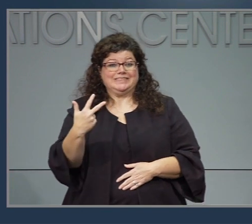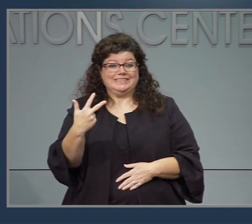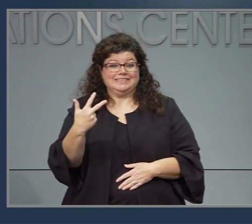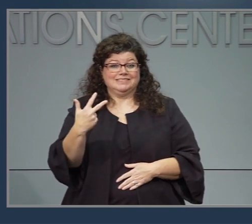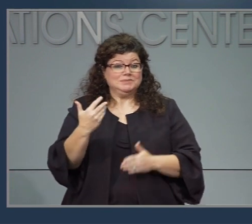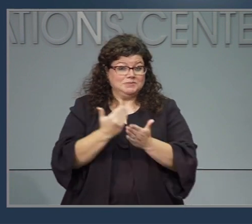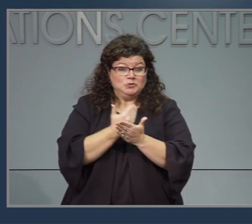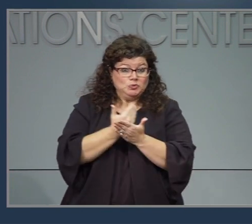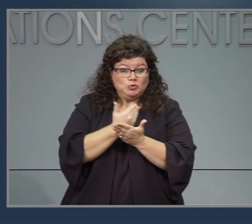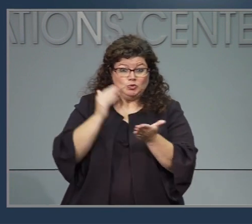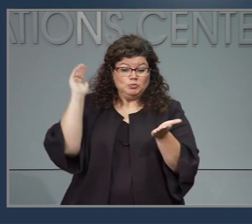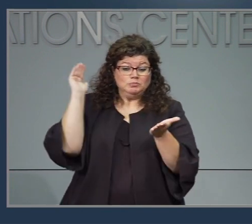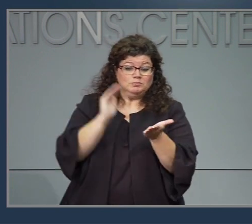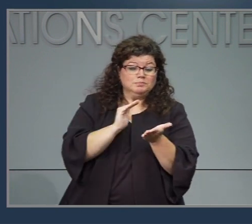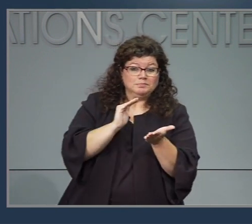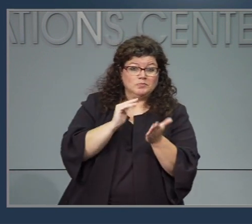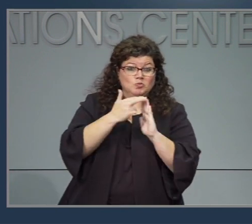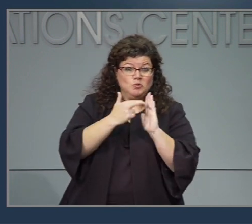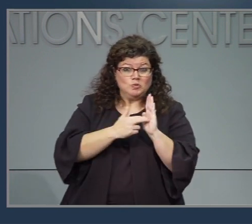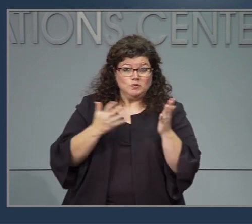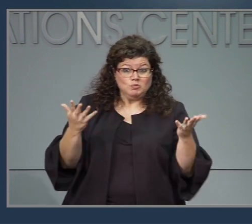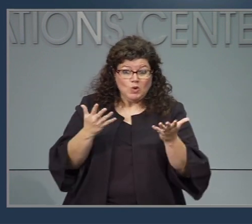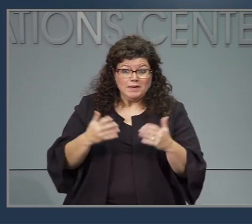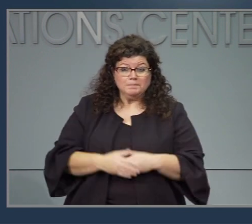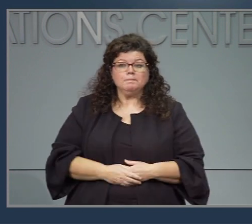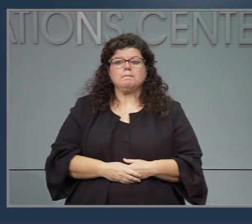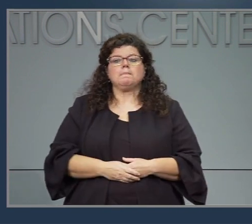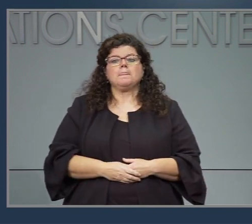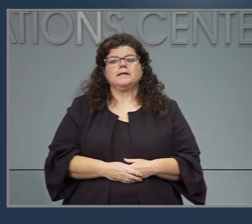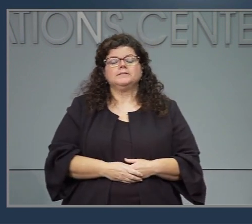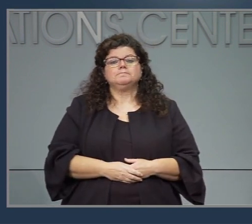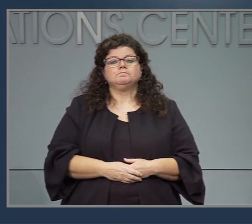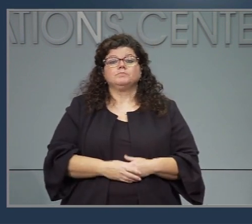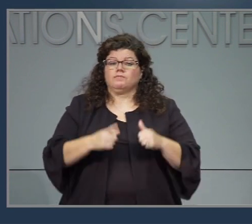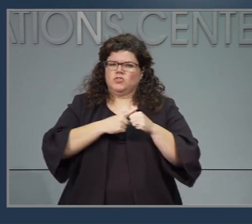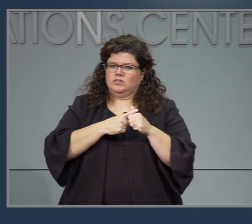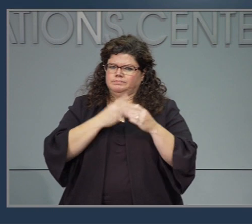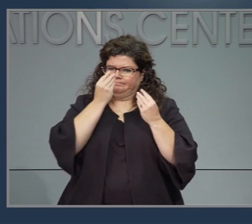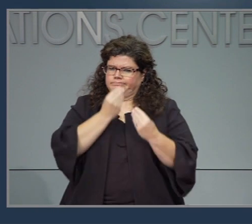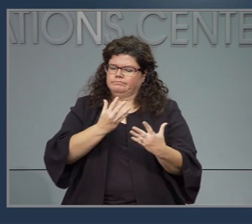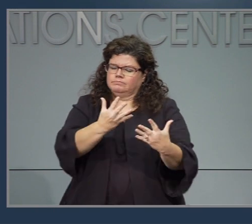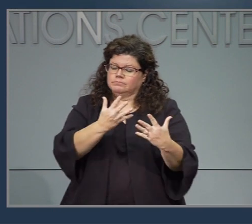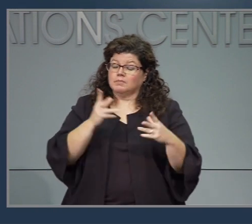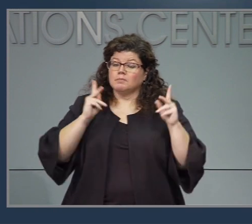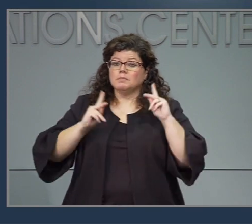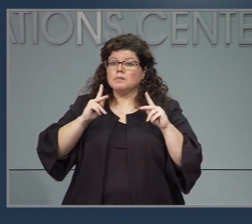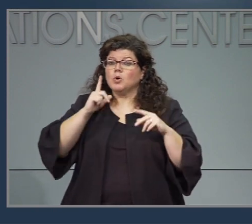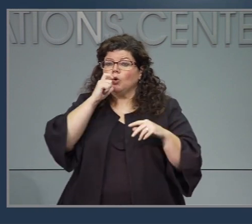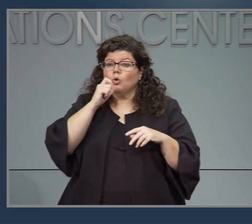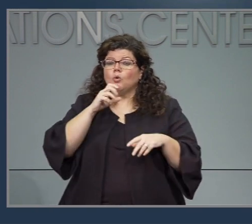Primero no esta población en riesgo sigue y siendo más segura en casa,